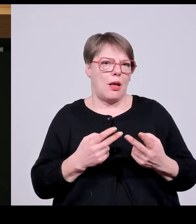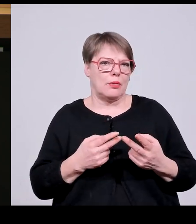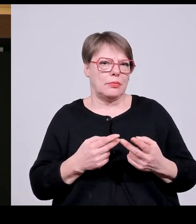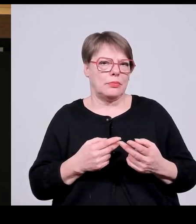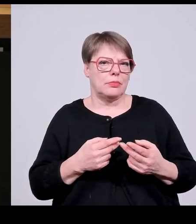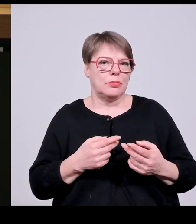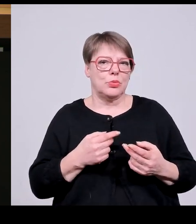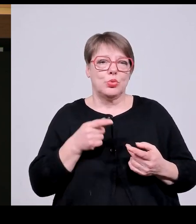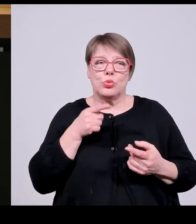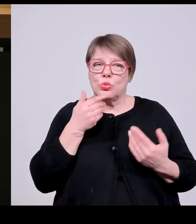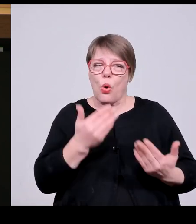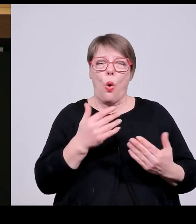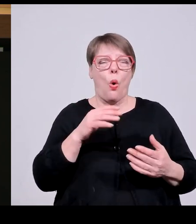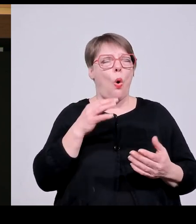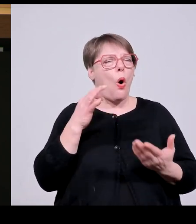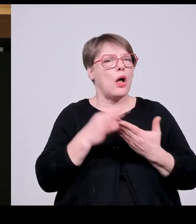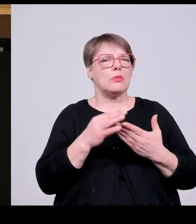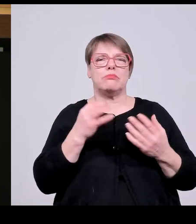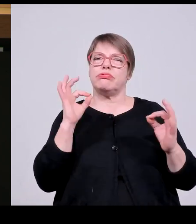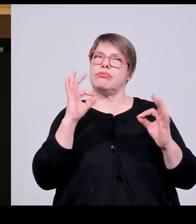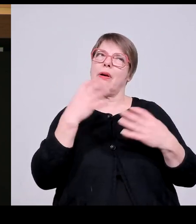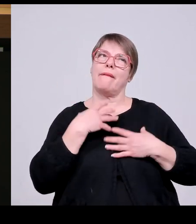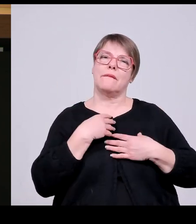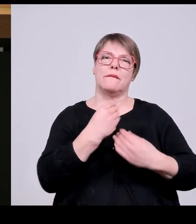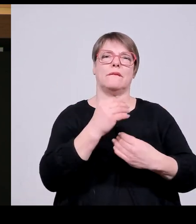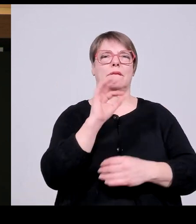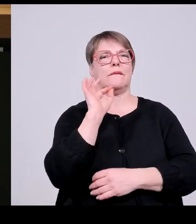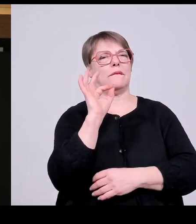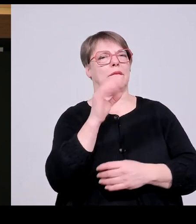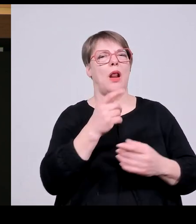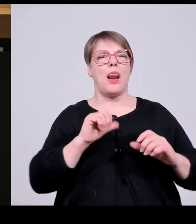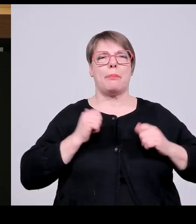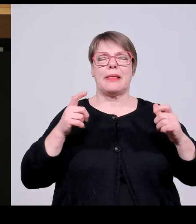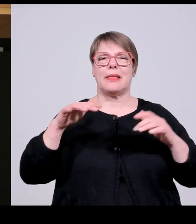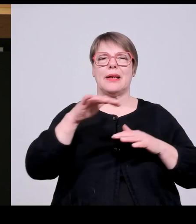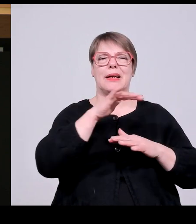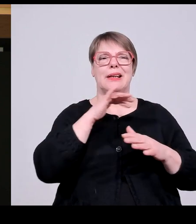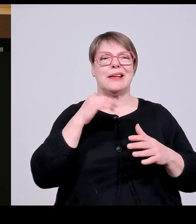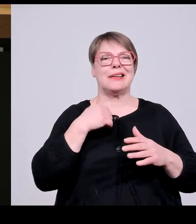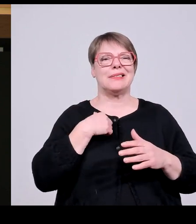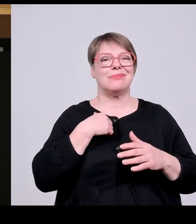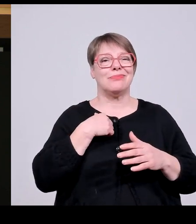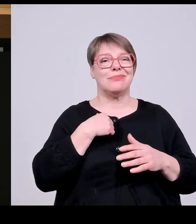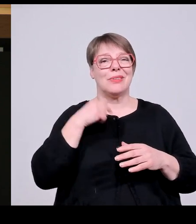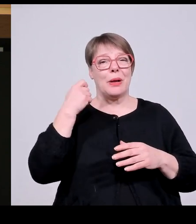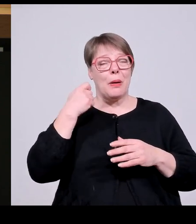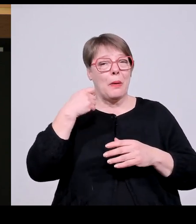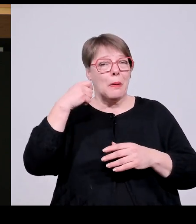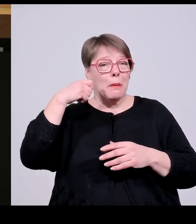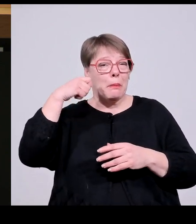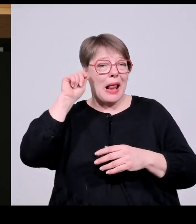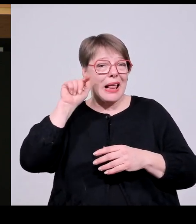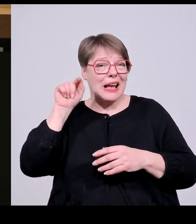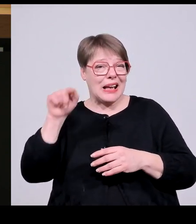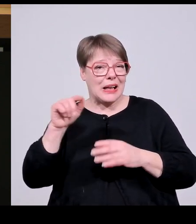des Austausches, des gemeinsamen Lernens und der kulturellen Bildung mit niedrigschwelligen Zugang zu Informationen und Wissen.